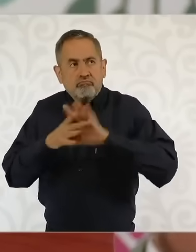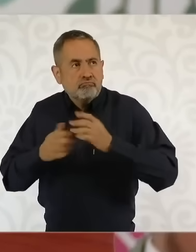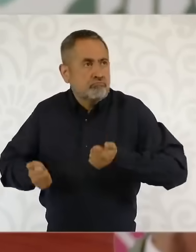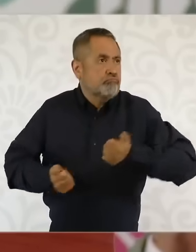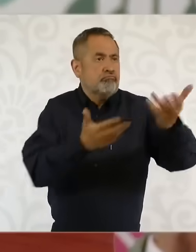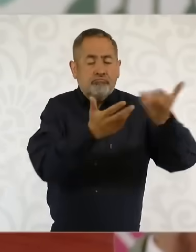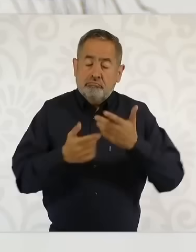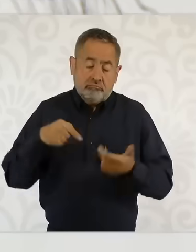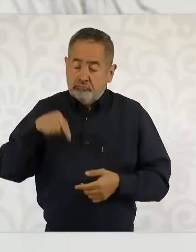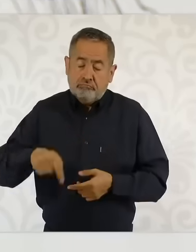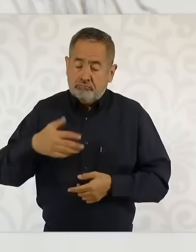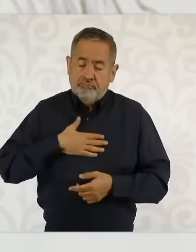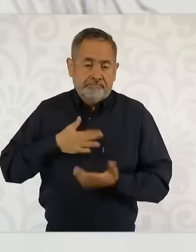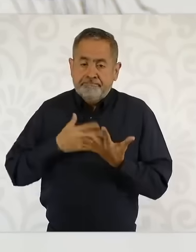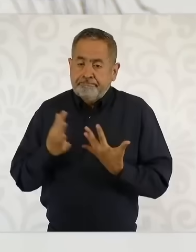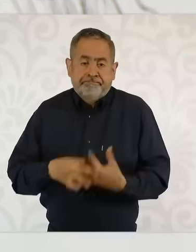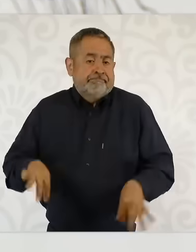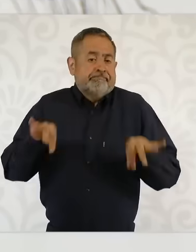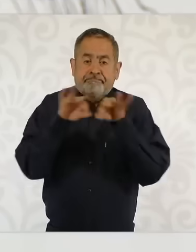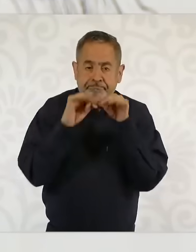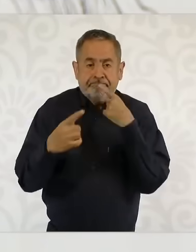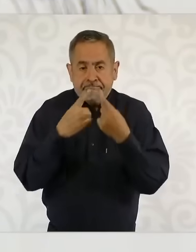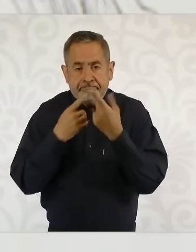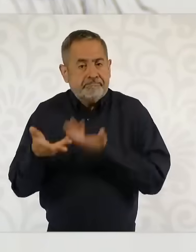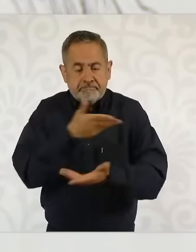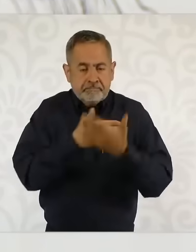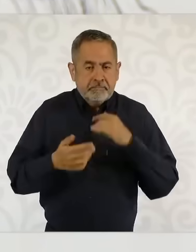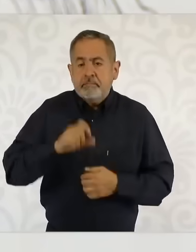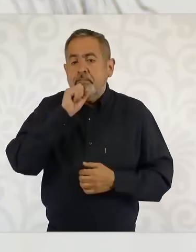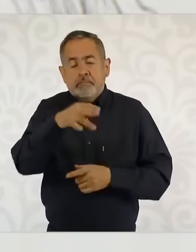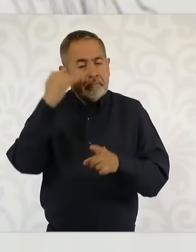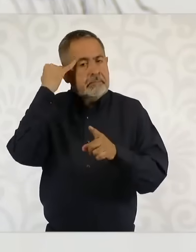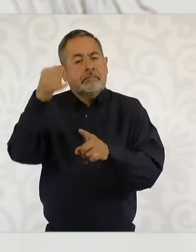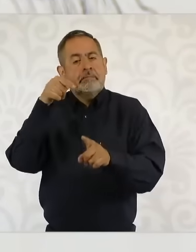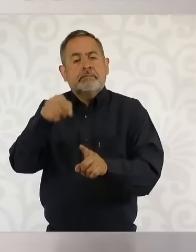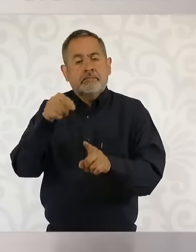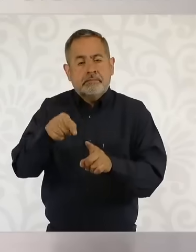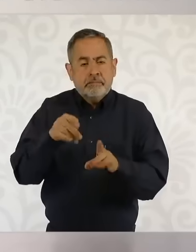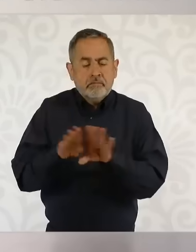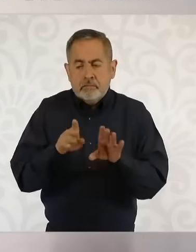para nosotros es fundamental y también planteé el tema de la preocupación que